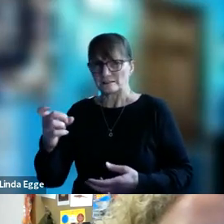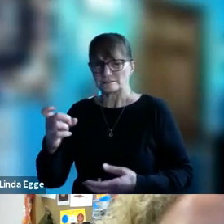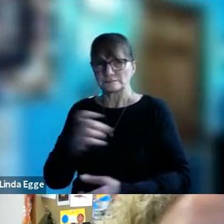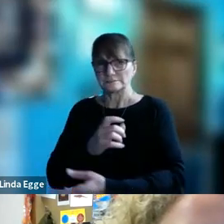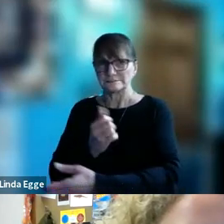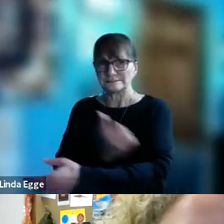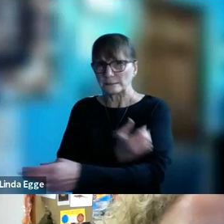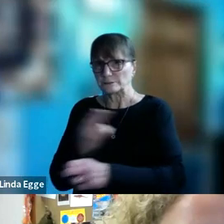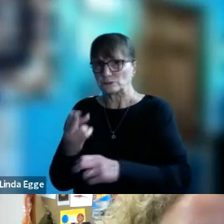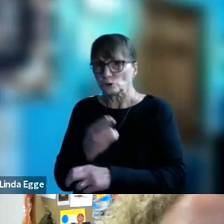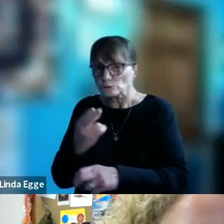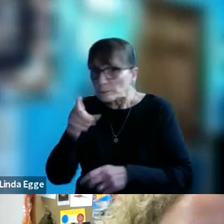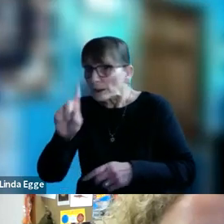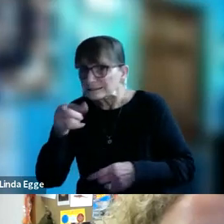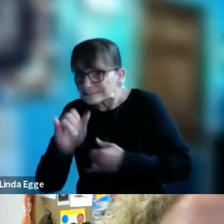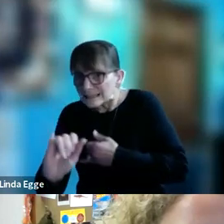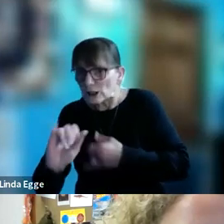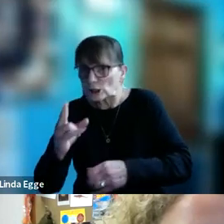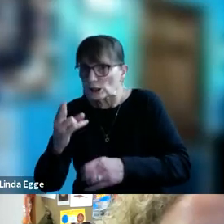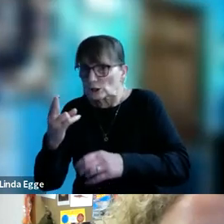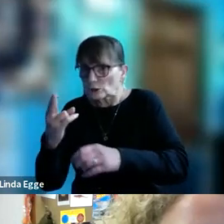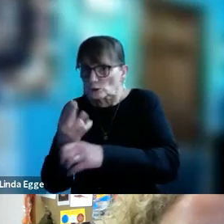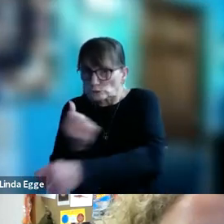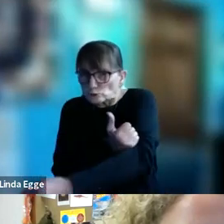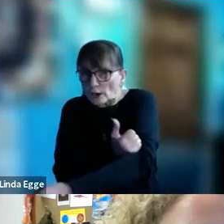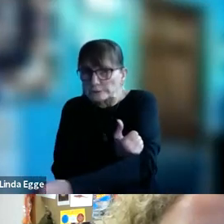pero aún así consume, ¿debería incluir eso en el MSR?